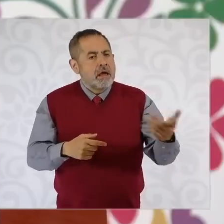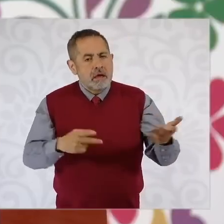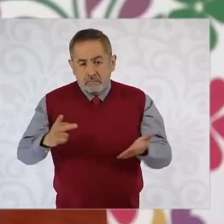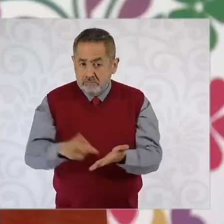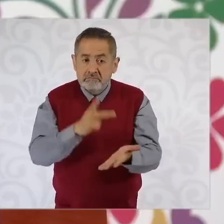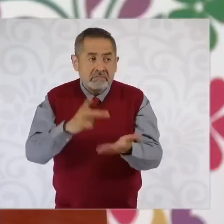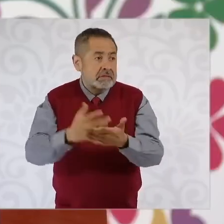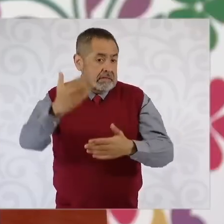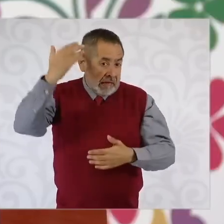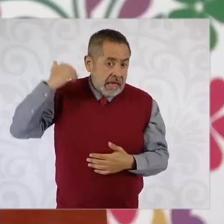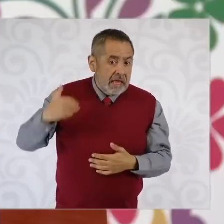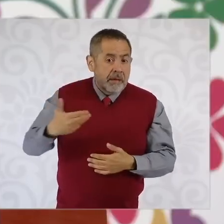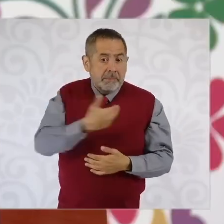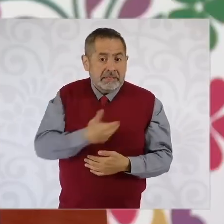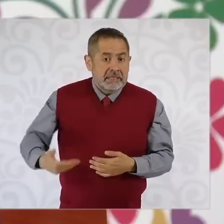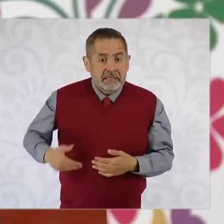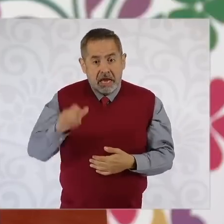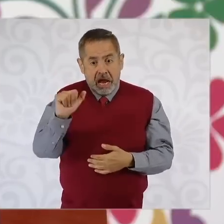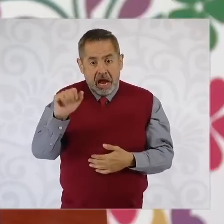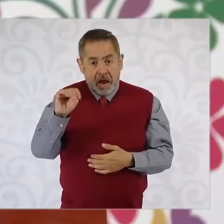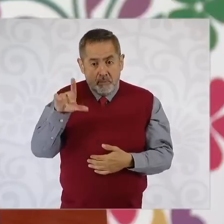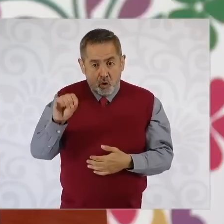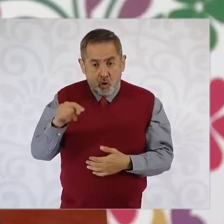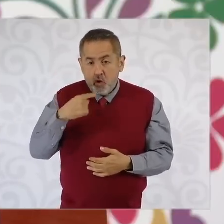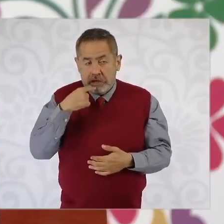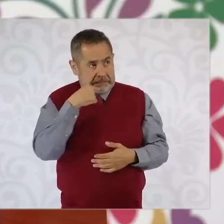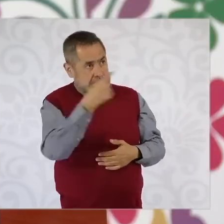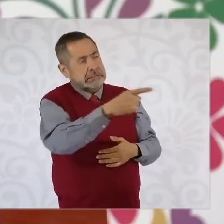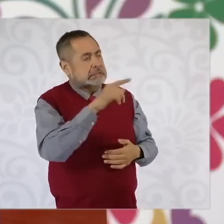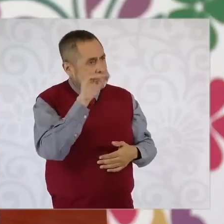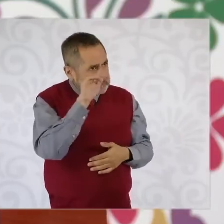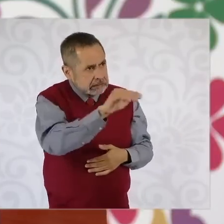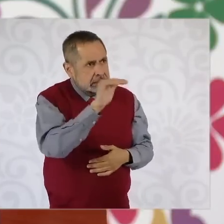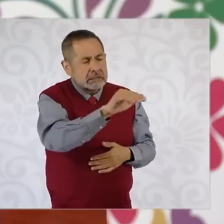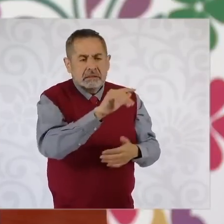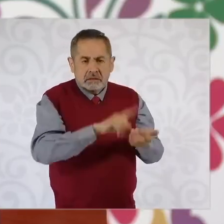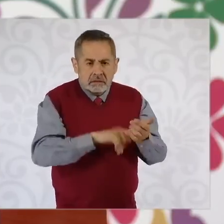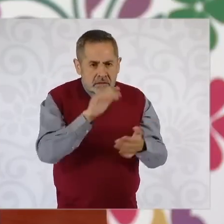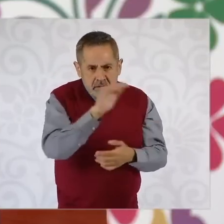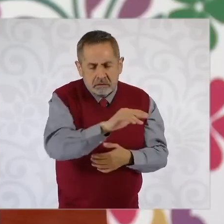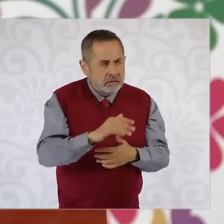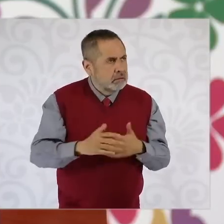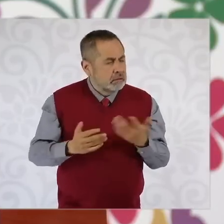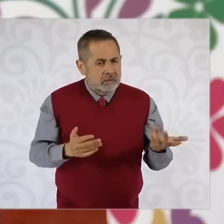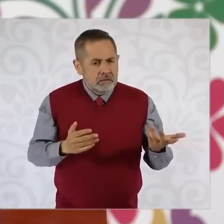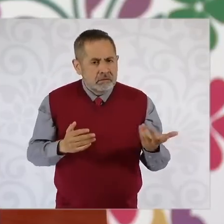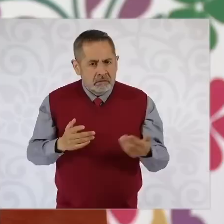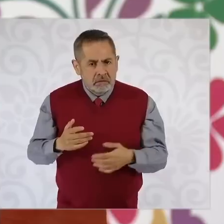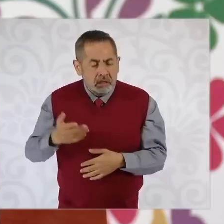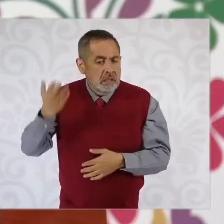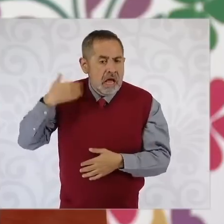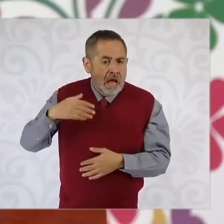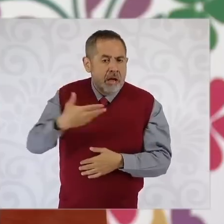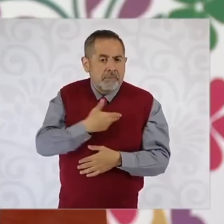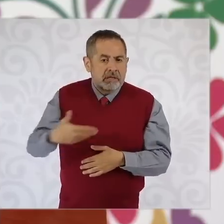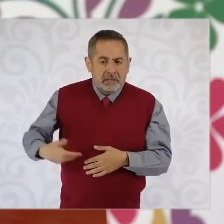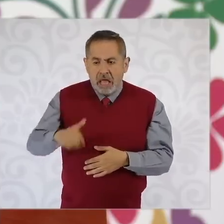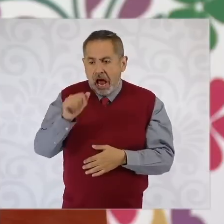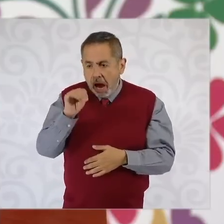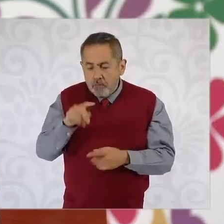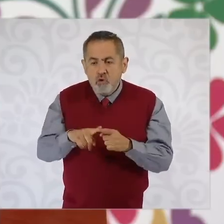gobierno del presidente López Obrador la demanda que hizo en su momento el canciller Marcelo ebrard